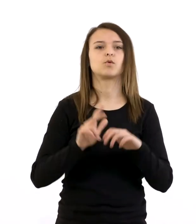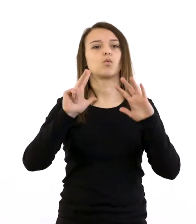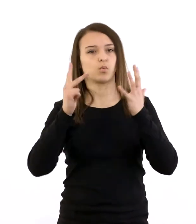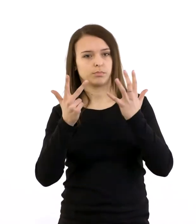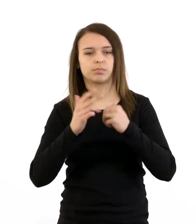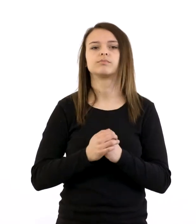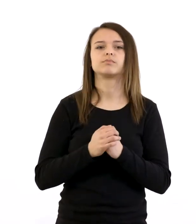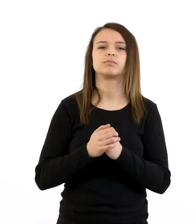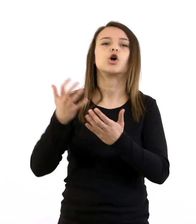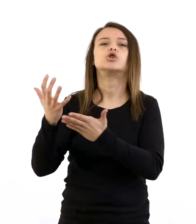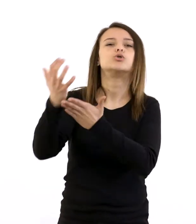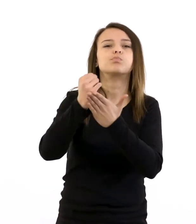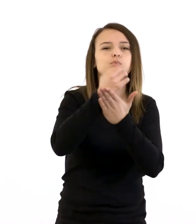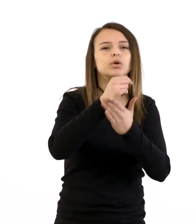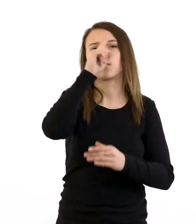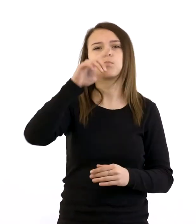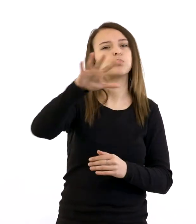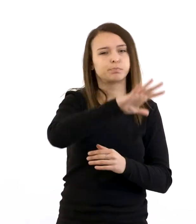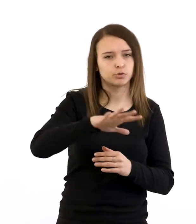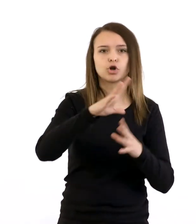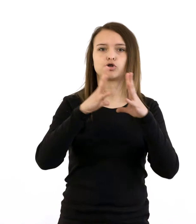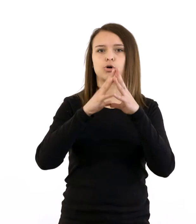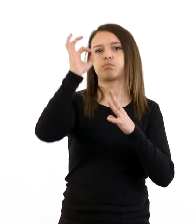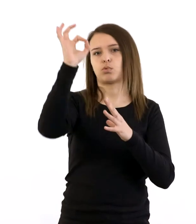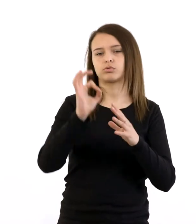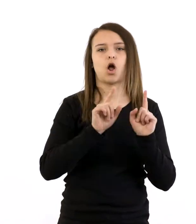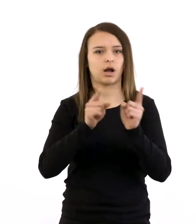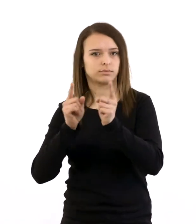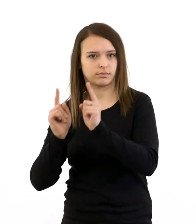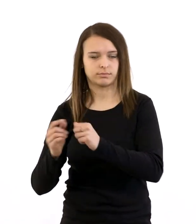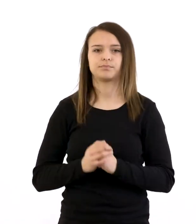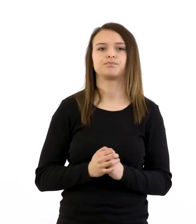zbiórki publiczne – 10 % organizacji;